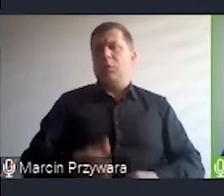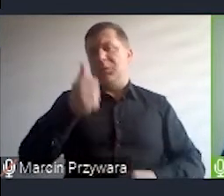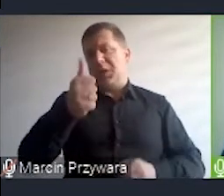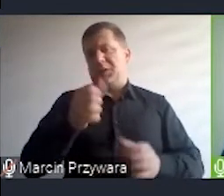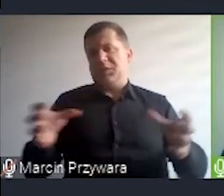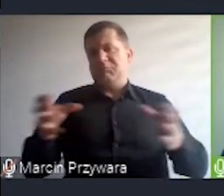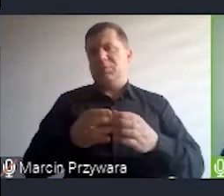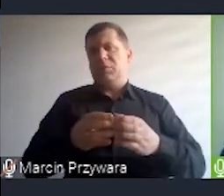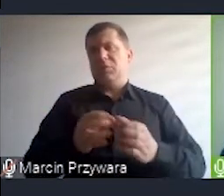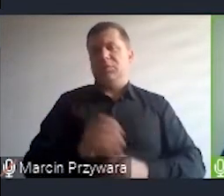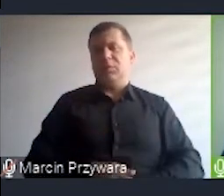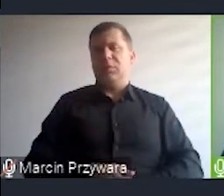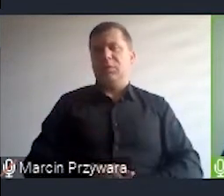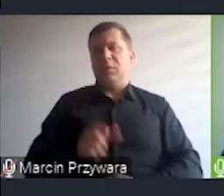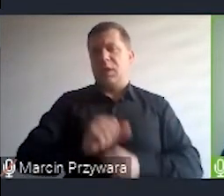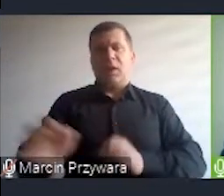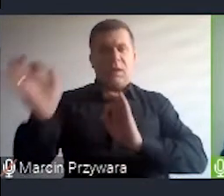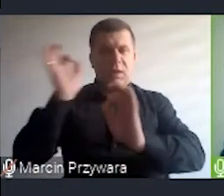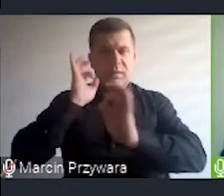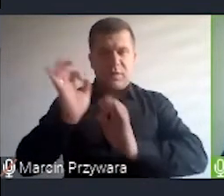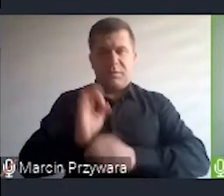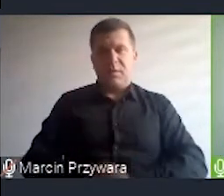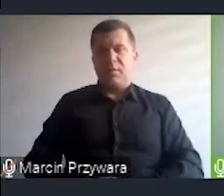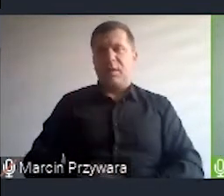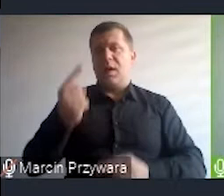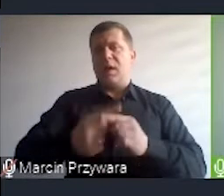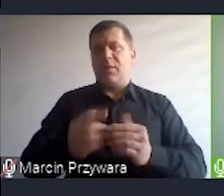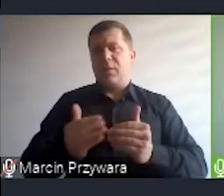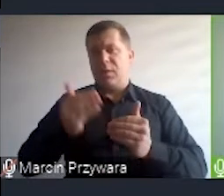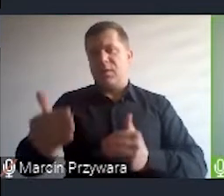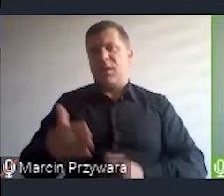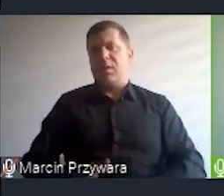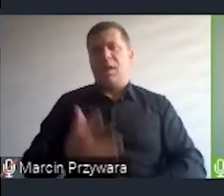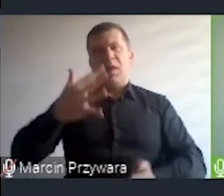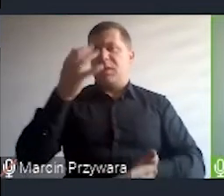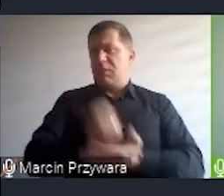To pojawia się ta informacja kawałeczek dalej; że nie musi być sporządzone indywidulanie,